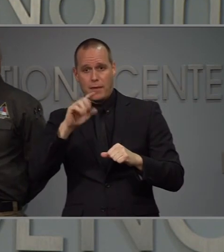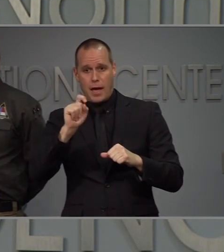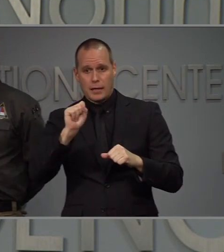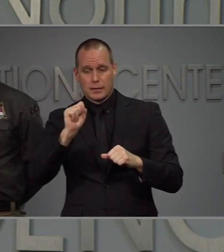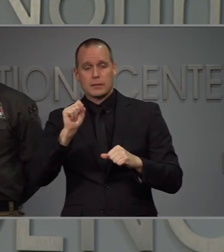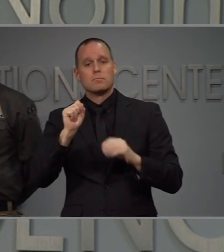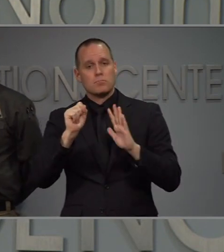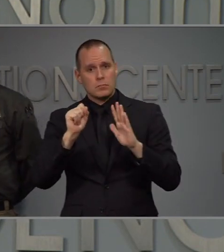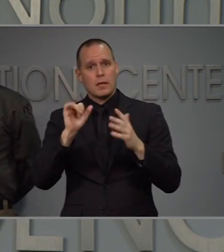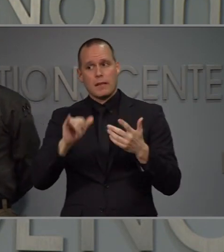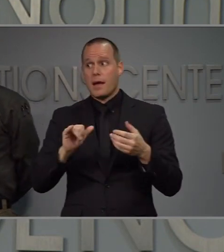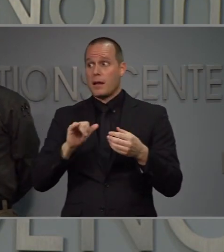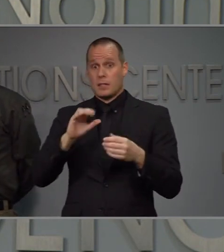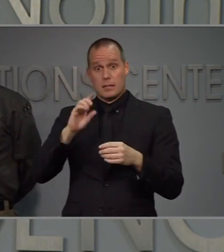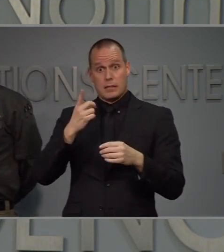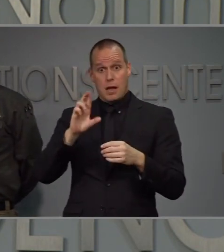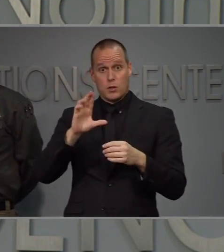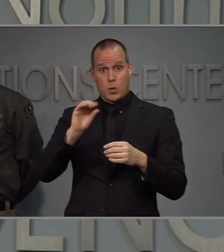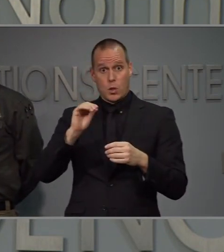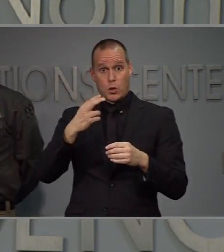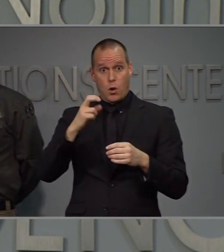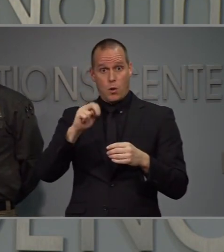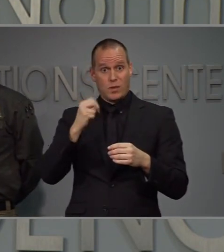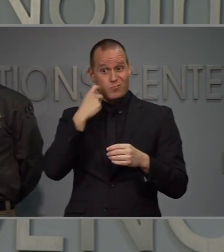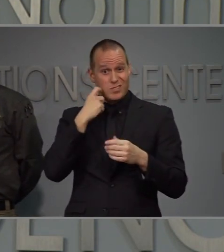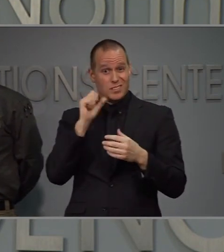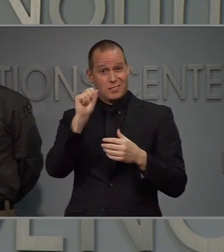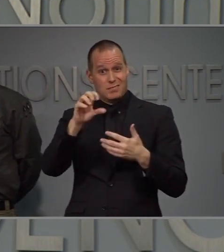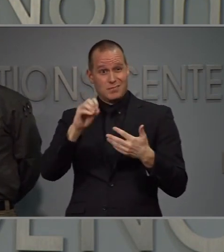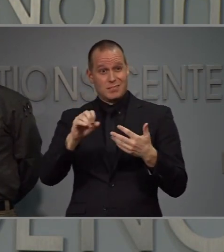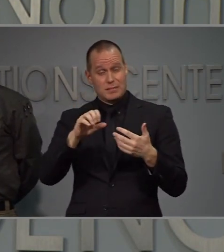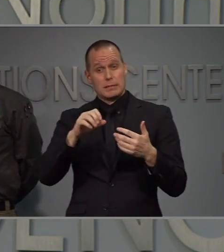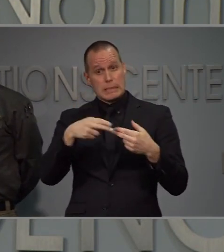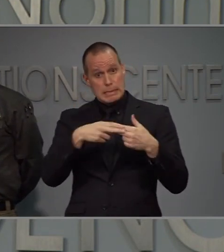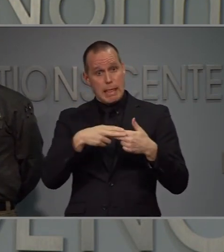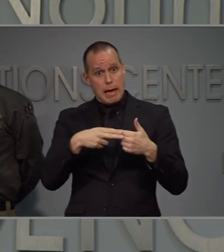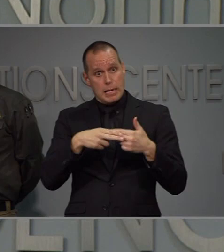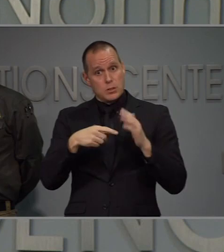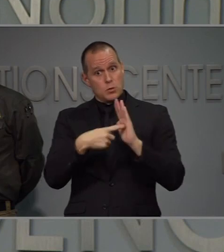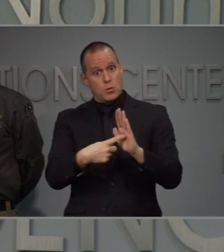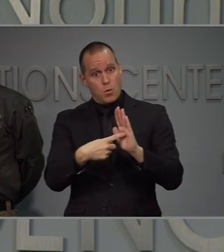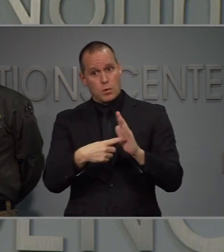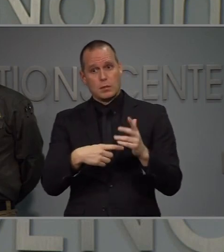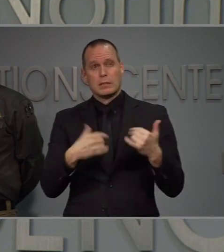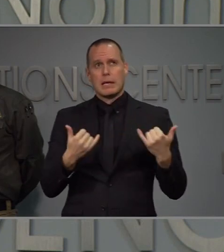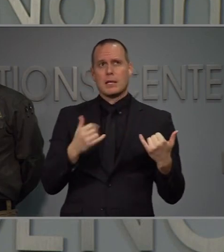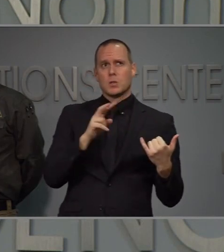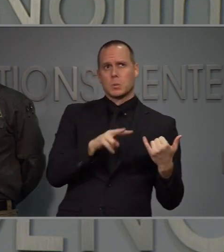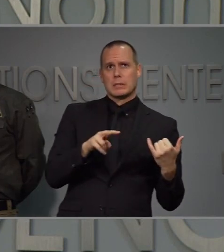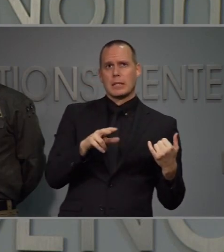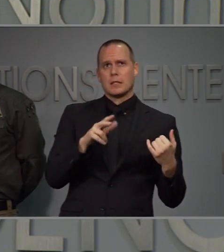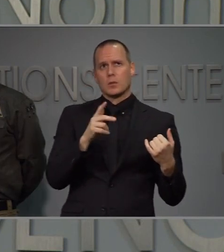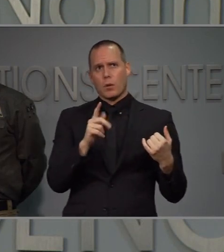Nos vamos a confiar en los datos científicos y en dos hechos y también los indicadores que presentó la